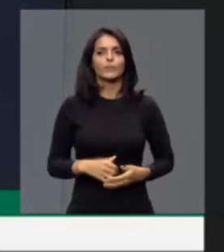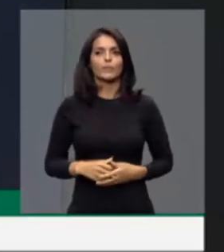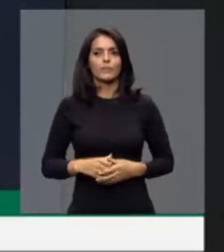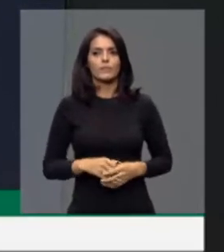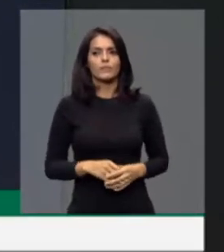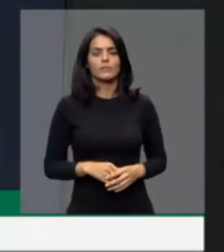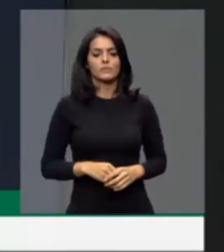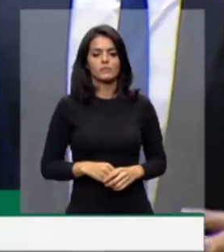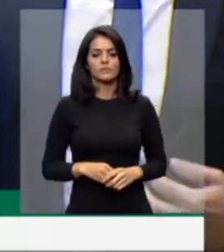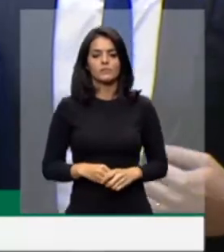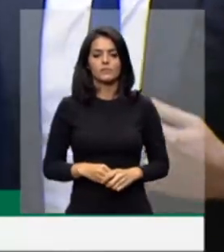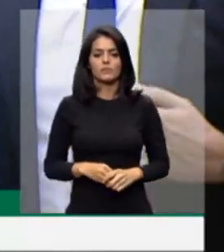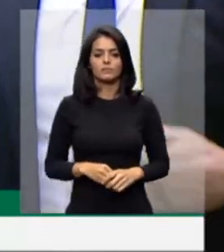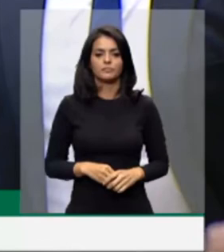DE VOTAÇÃO AMBOS AMBOS. -- SENHOR PRESIDENTE O